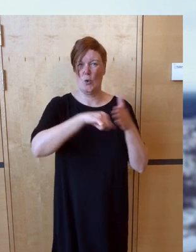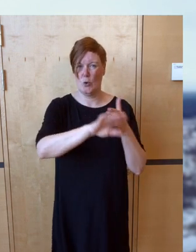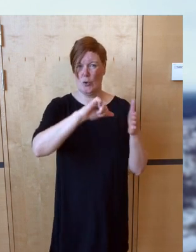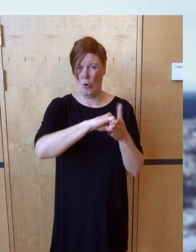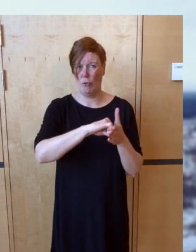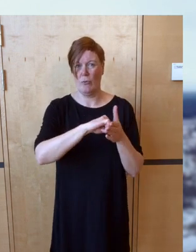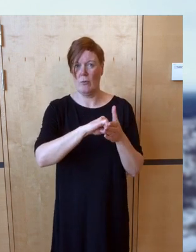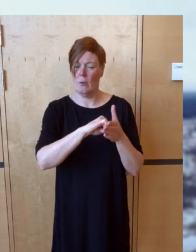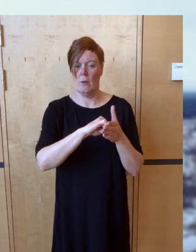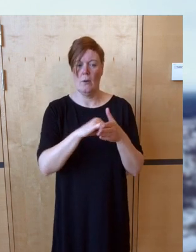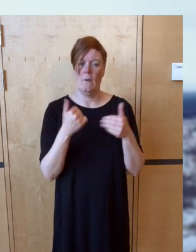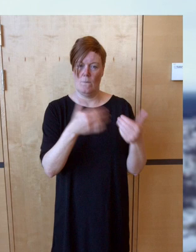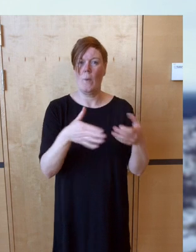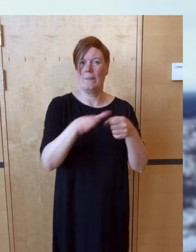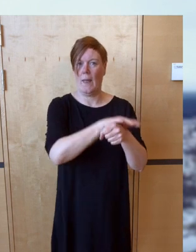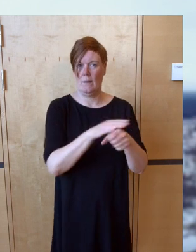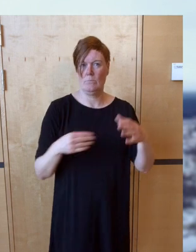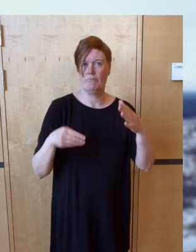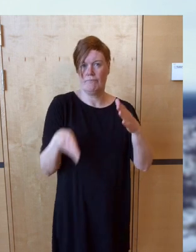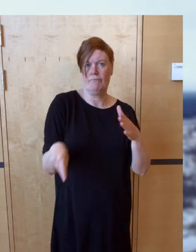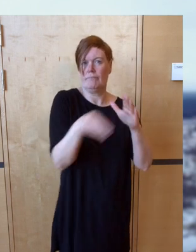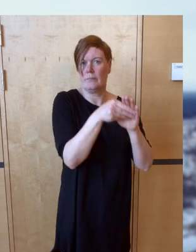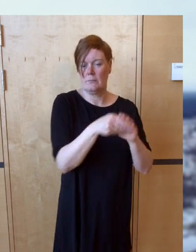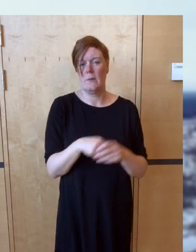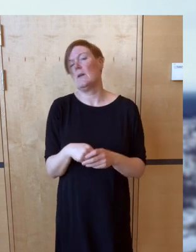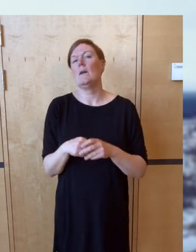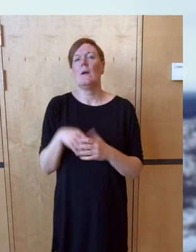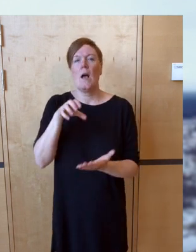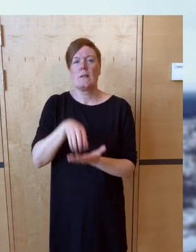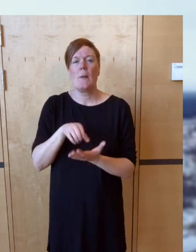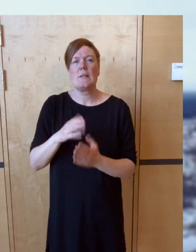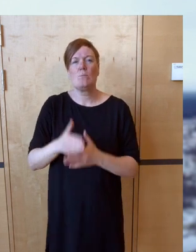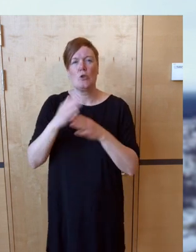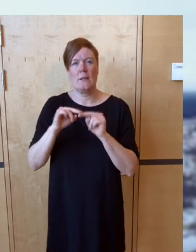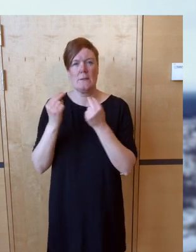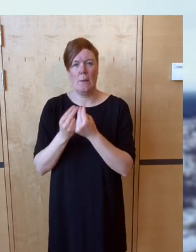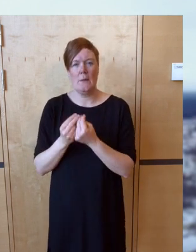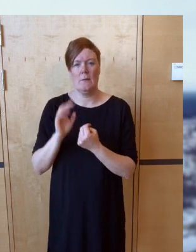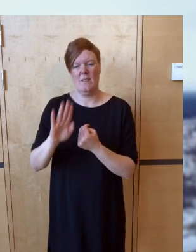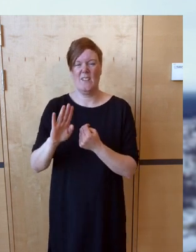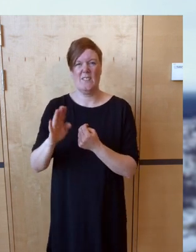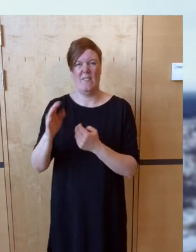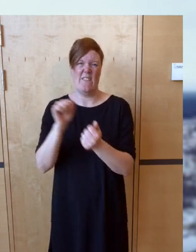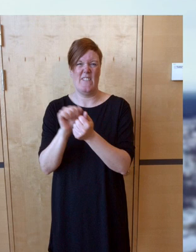Och samhällsbyggnadsnämnden förteckning för sitt underskott gällande vintervärld Hållningen